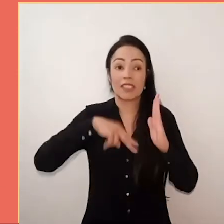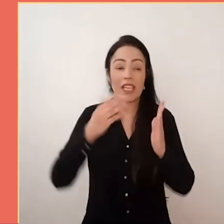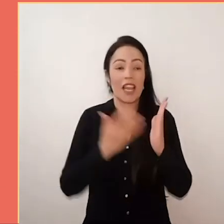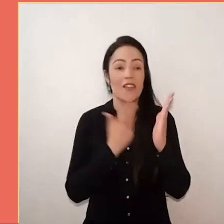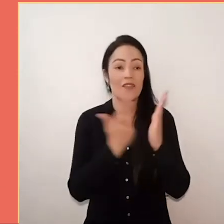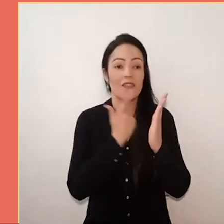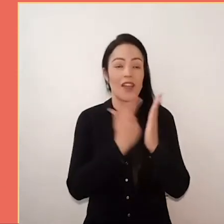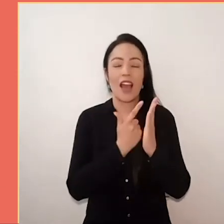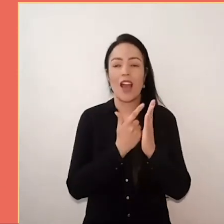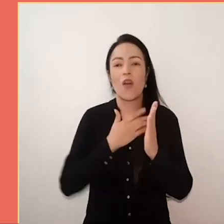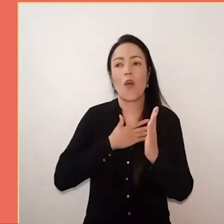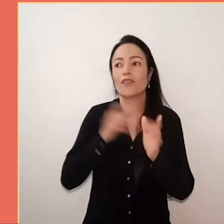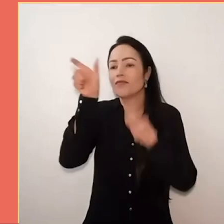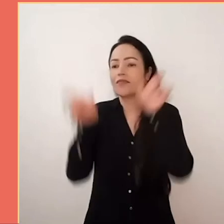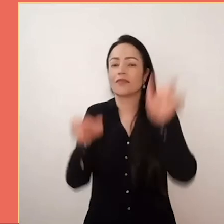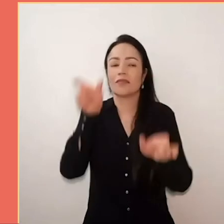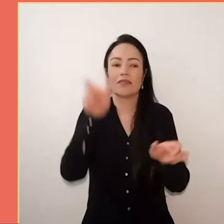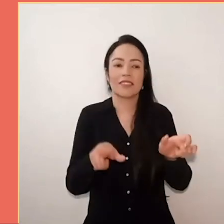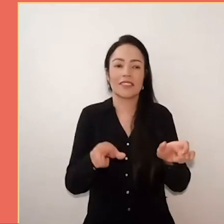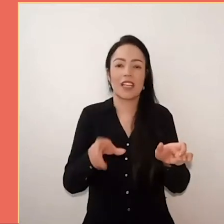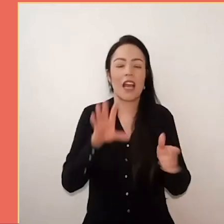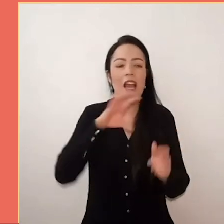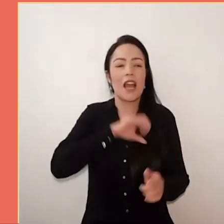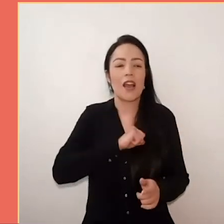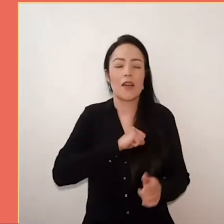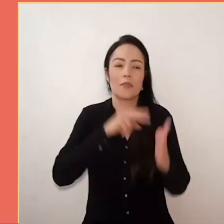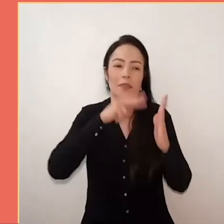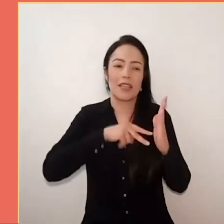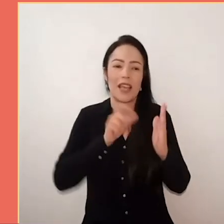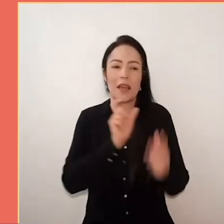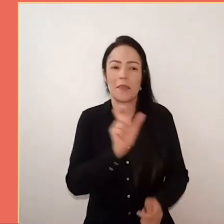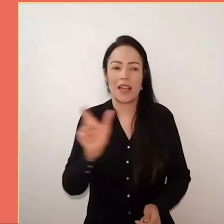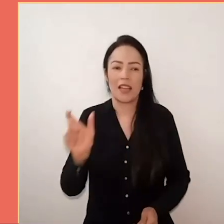eu gosto de gente, porque amo ler as palavras que carregam os olhos.